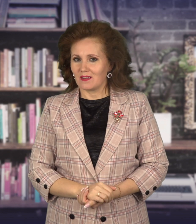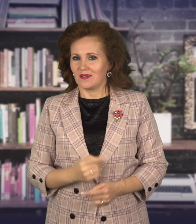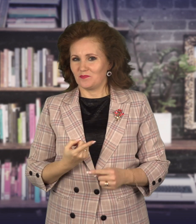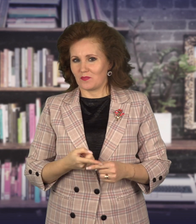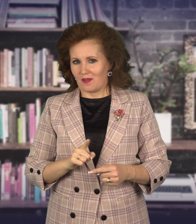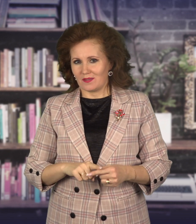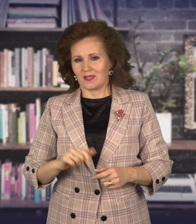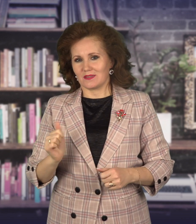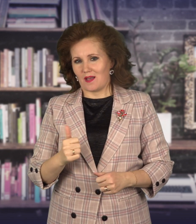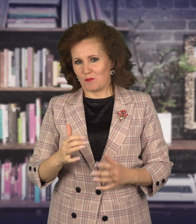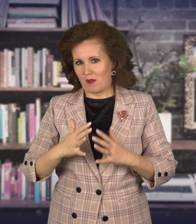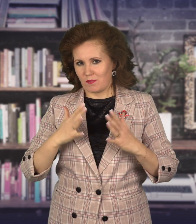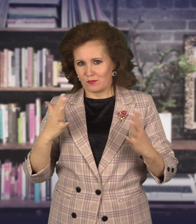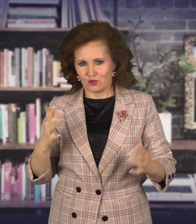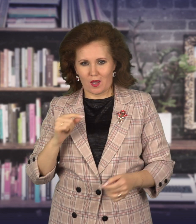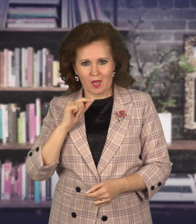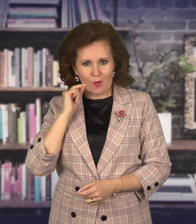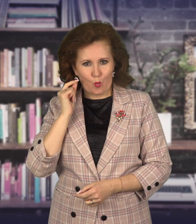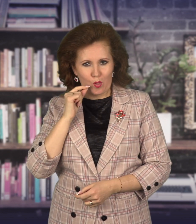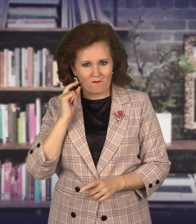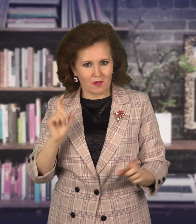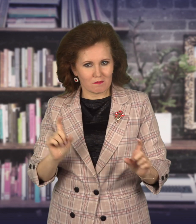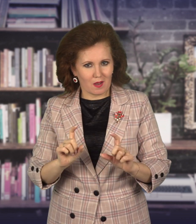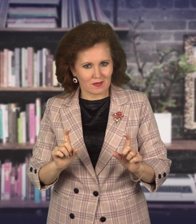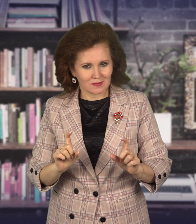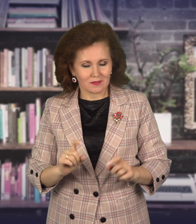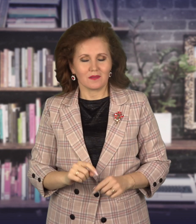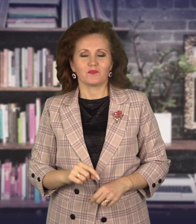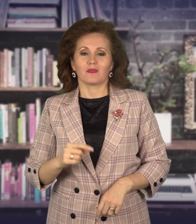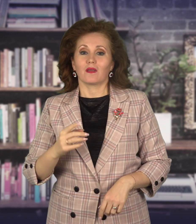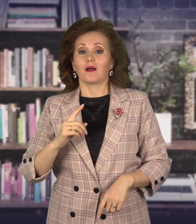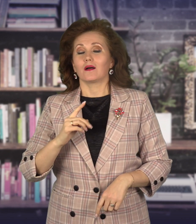И это самая большая уловка магазинов.